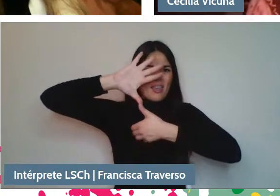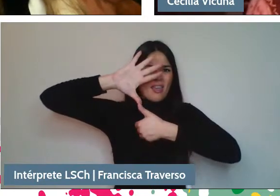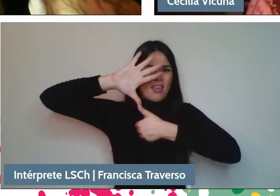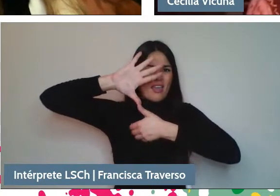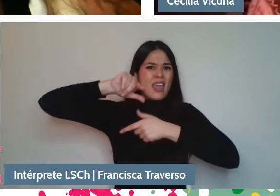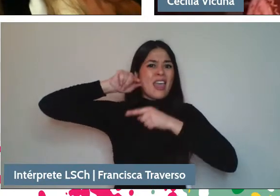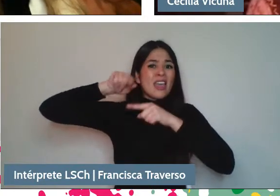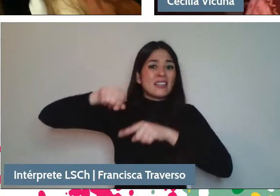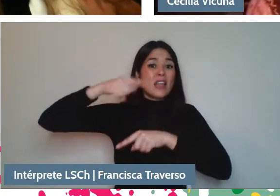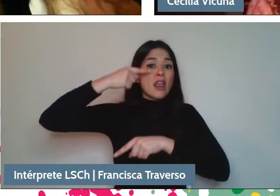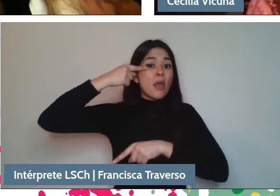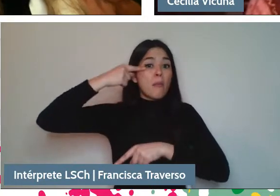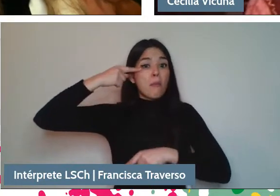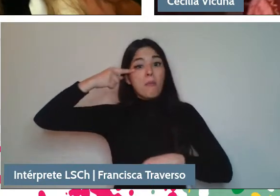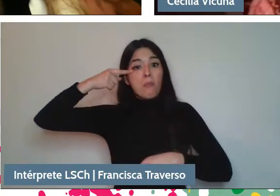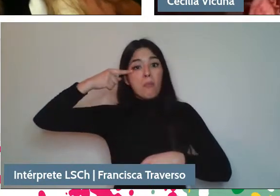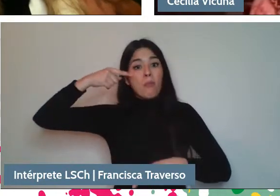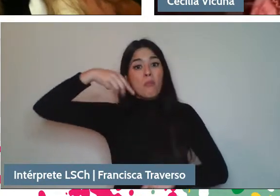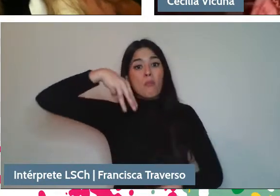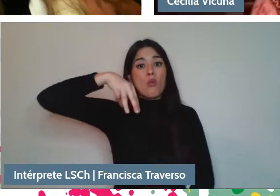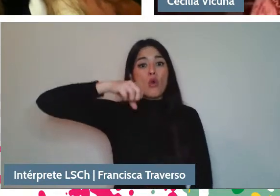Y bueno, y así ella me empezó a educar.